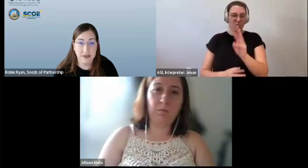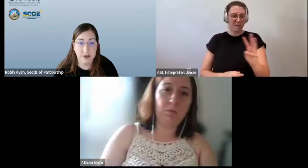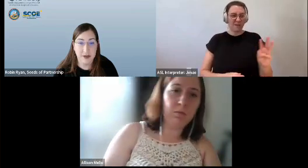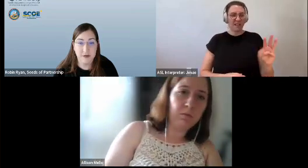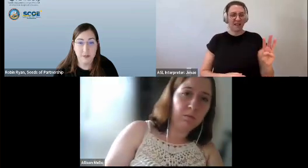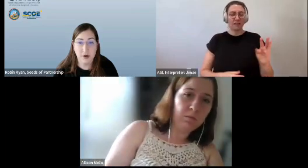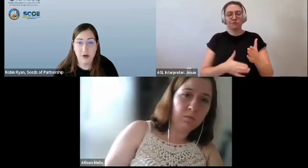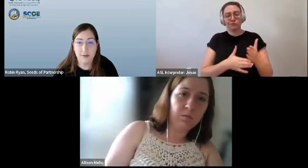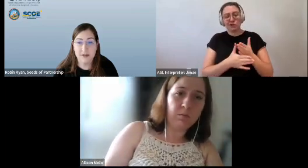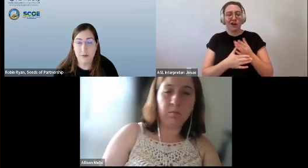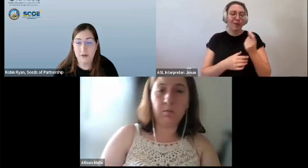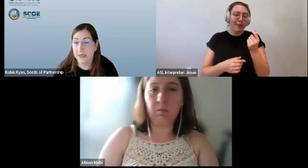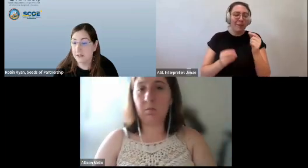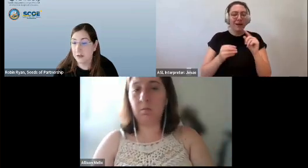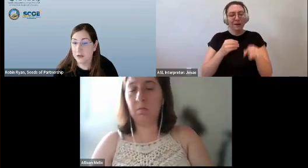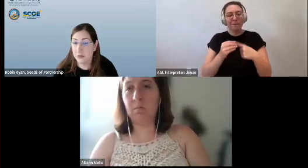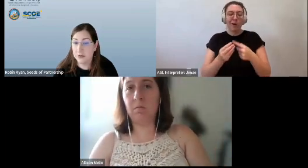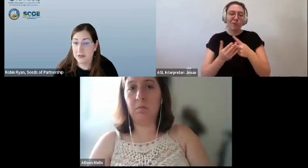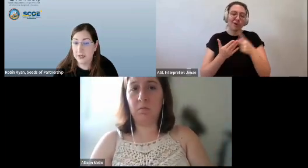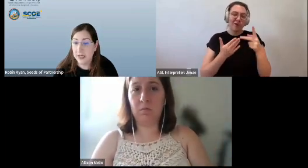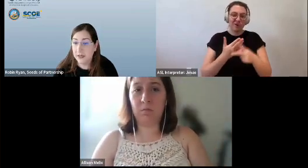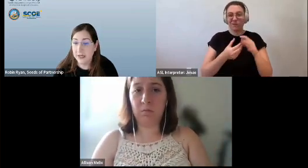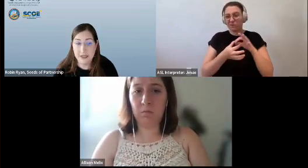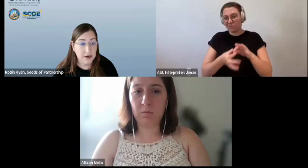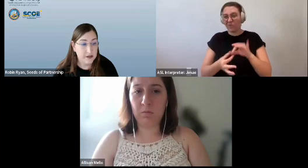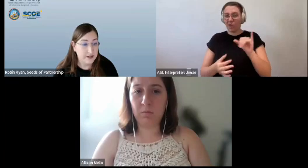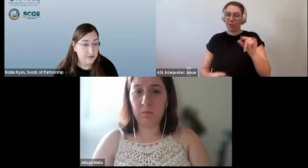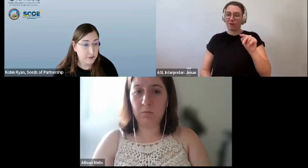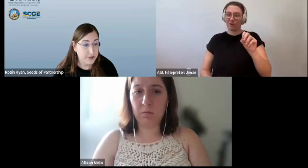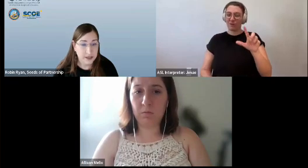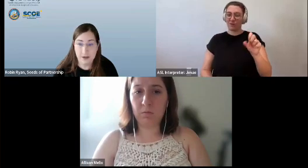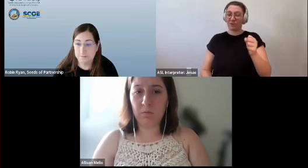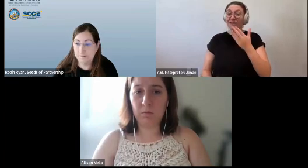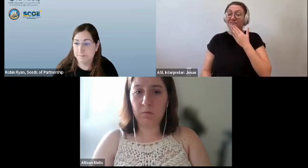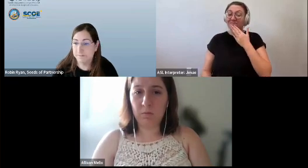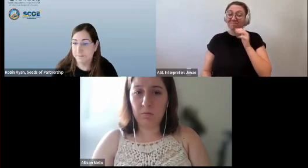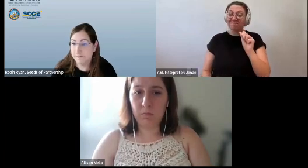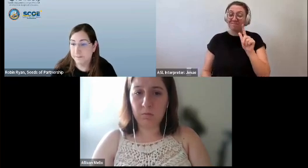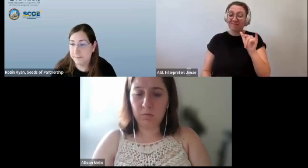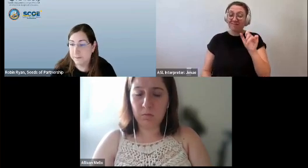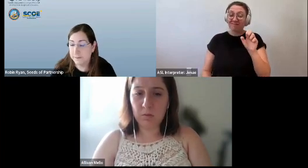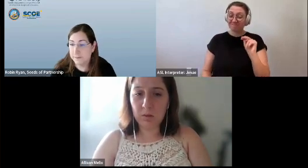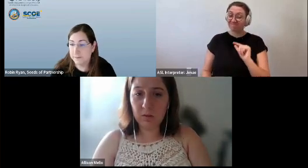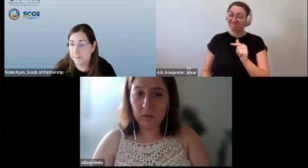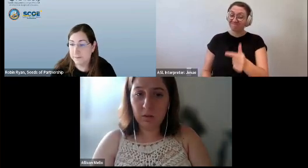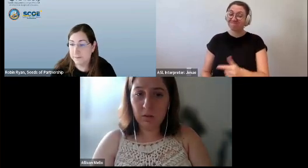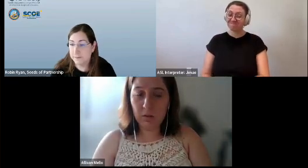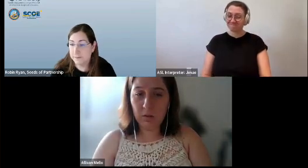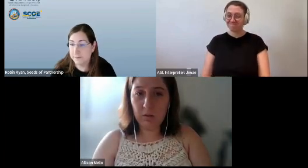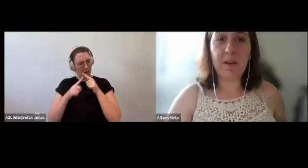información sobre los programas relacionados con esas herramientas. Gracias, Allison, por estar aquí.